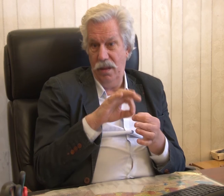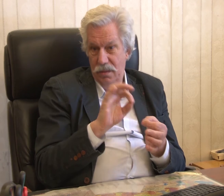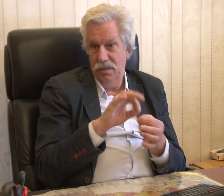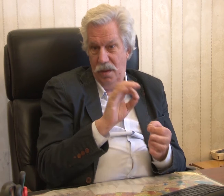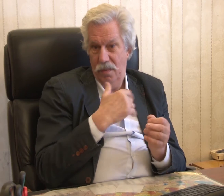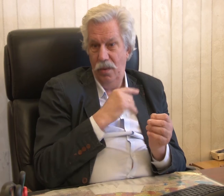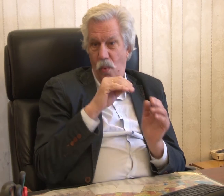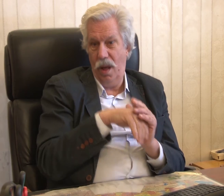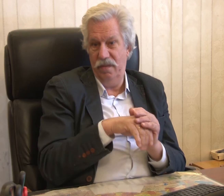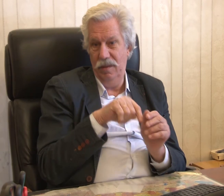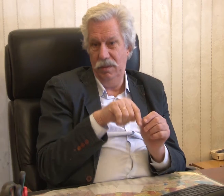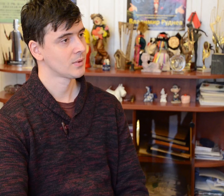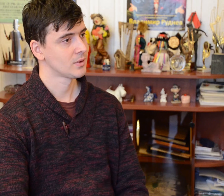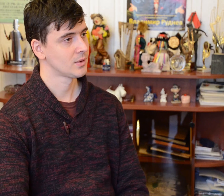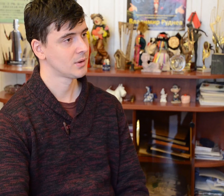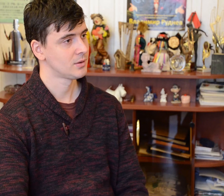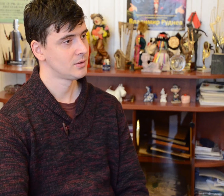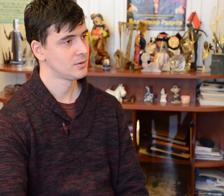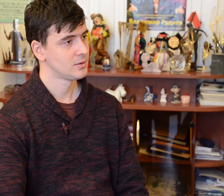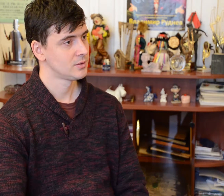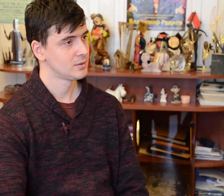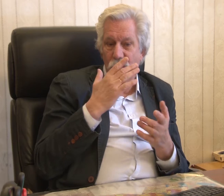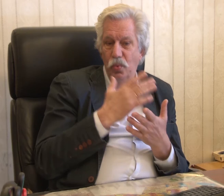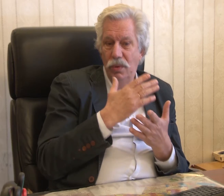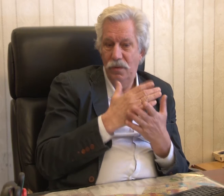и, как правило, укладываемся в смету.